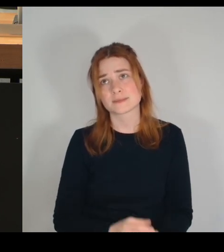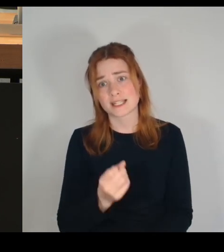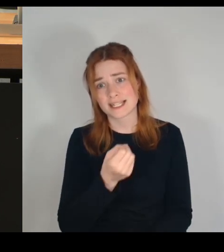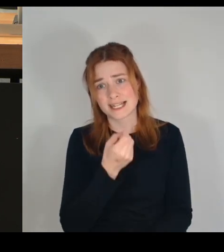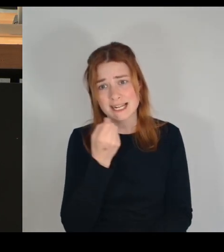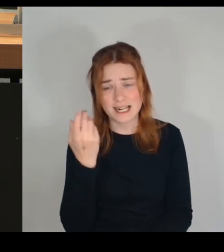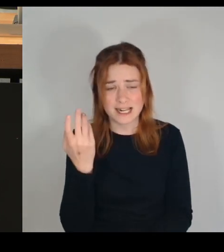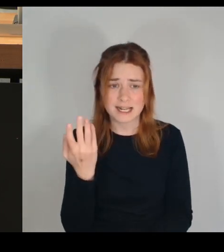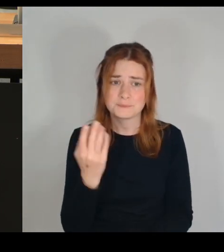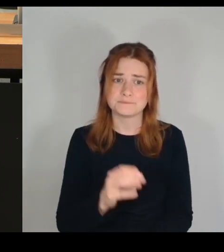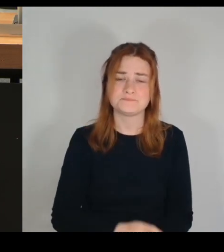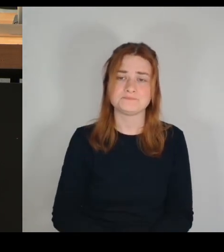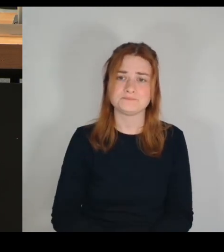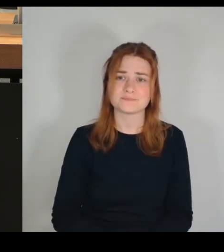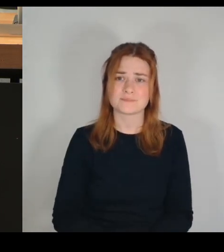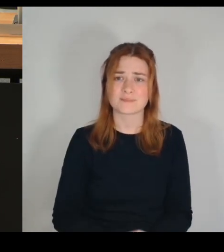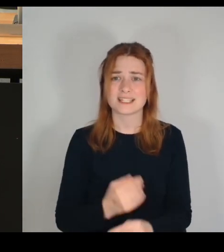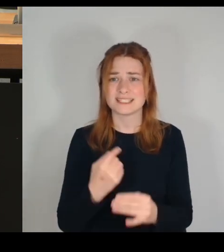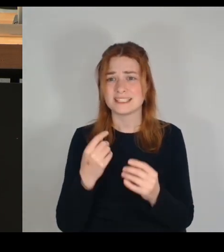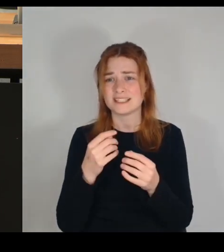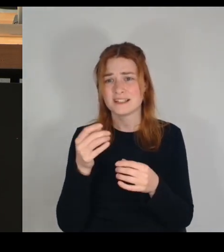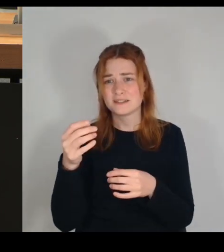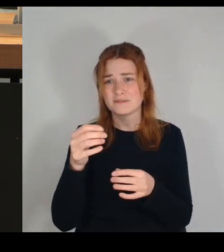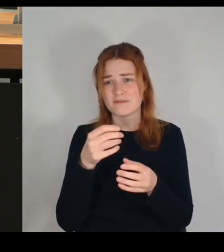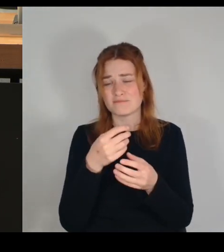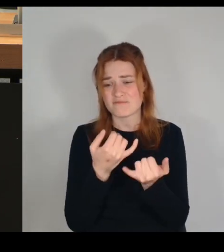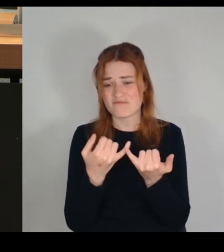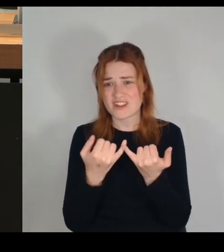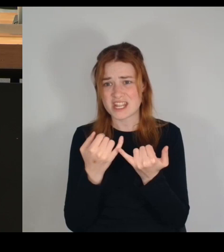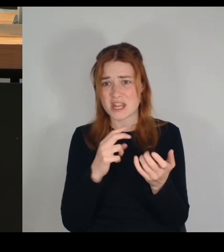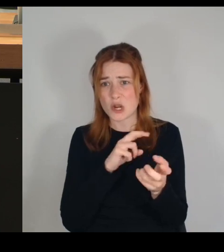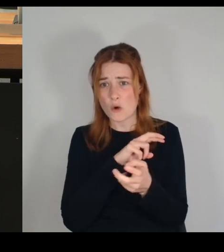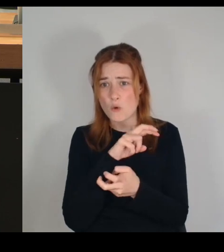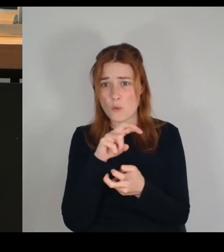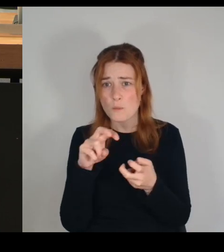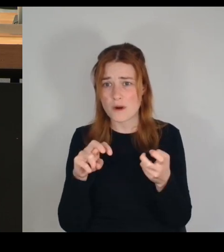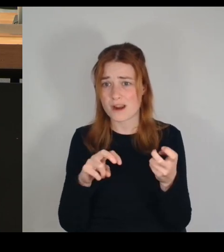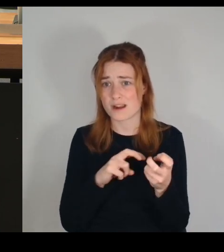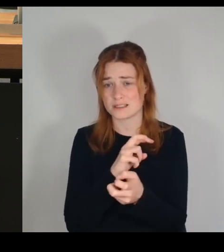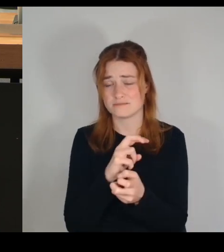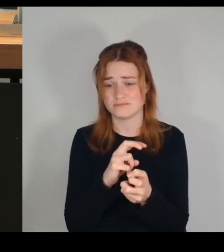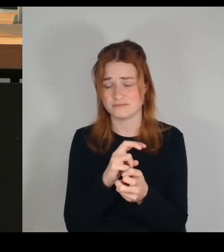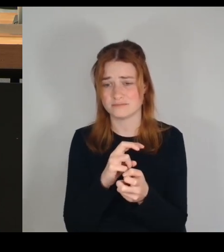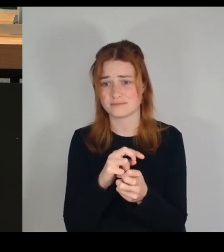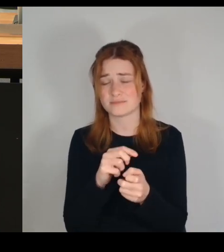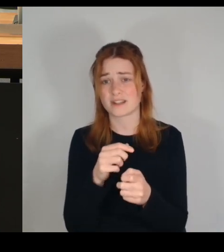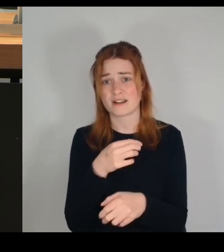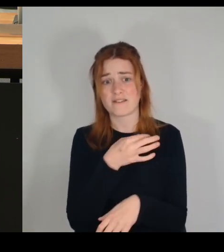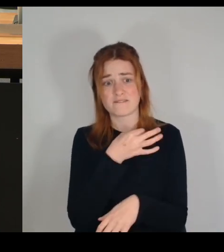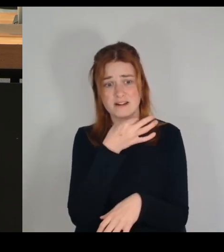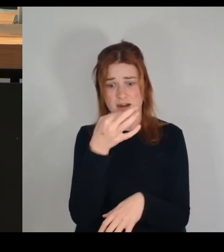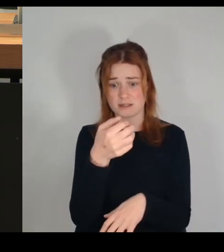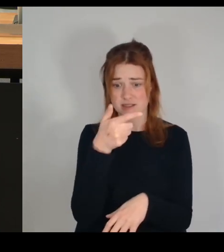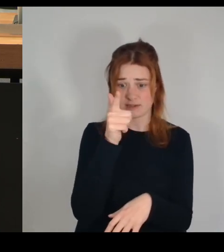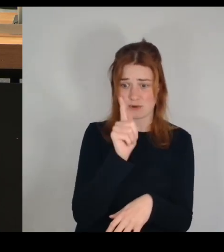wir natürlich fachlich uns zu der Frage des Paragraphen 246 und der jetzt laufenden Debatte des 246 E auf